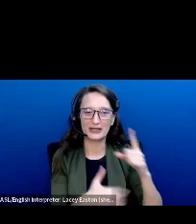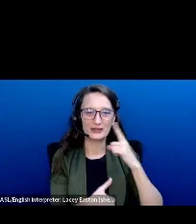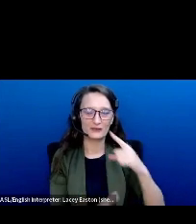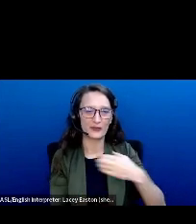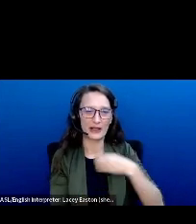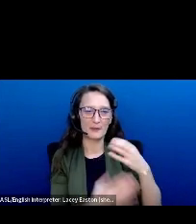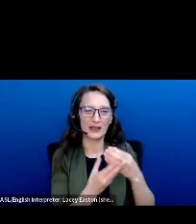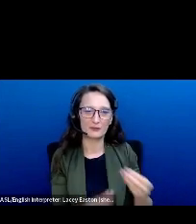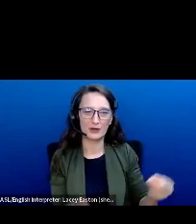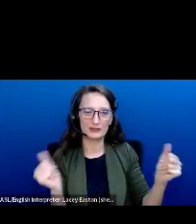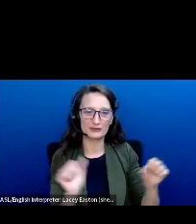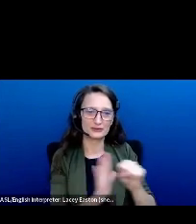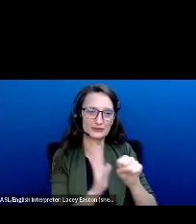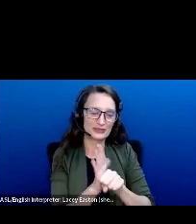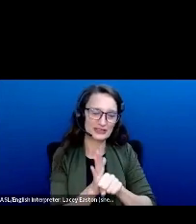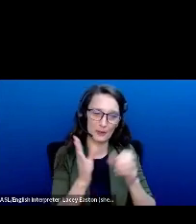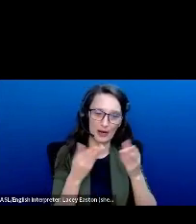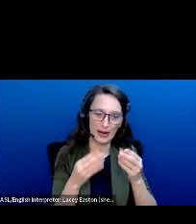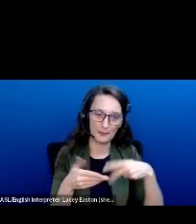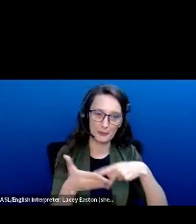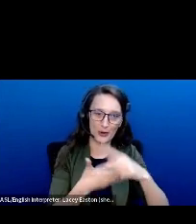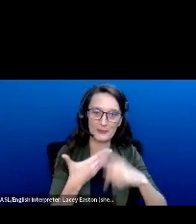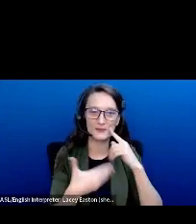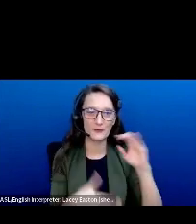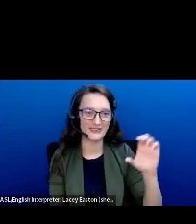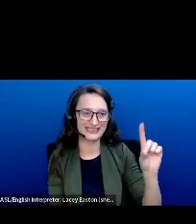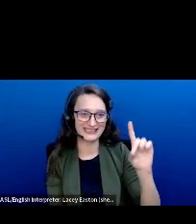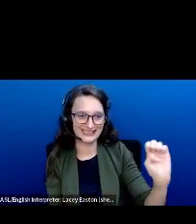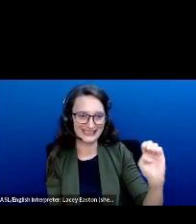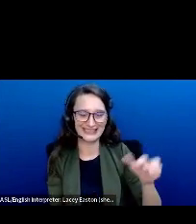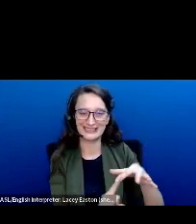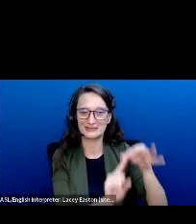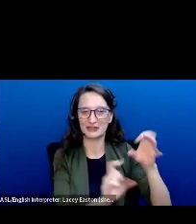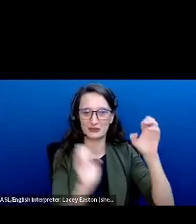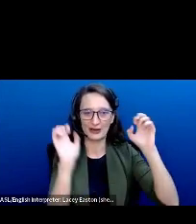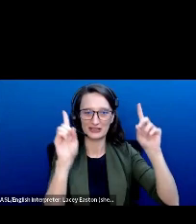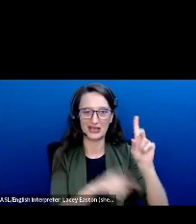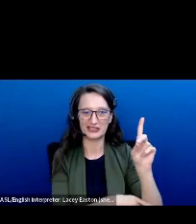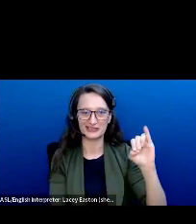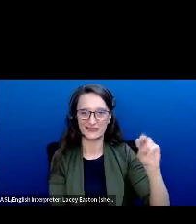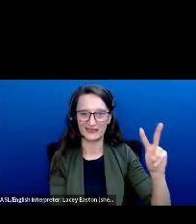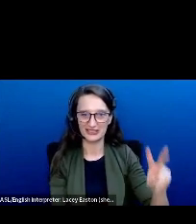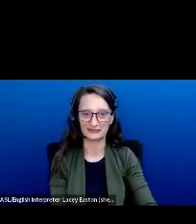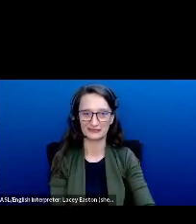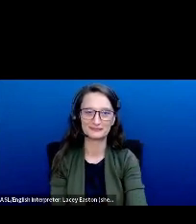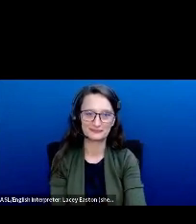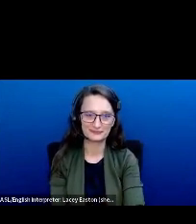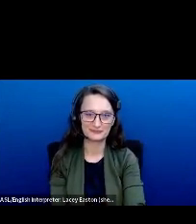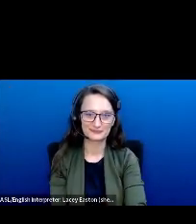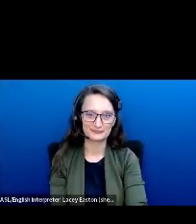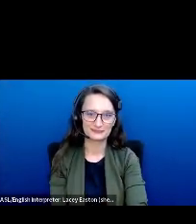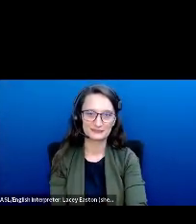la división de educación especial del Departamento de Educación de California es maravilloso ver a tantos